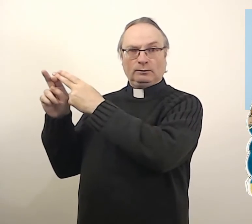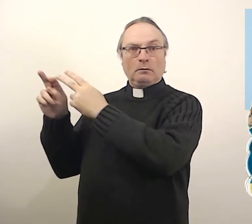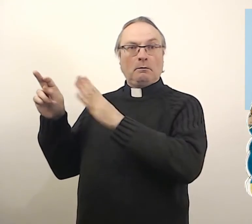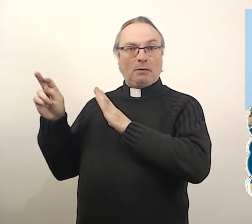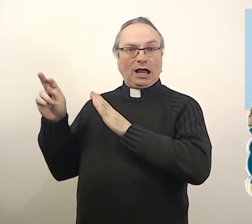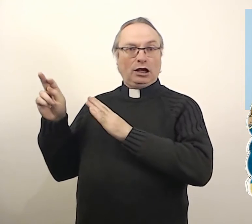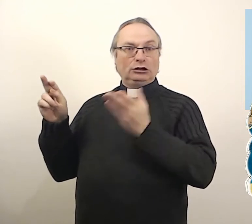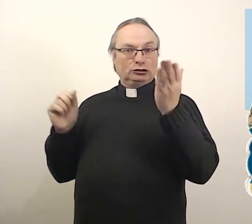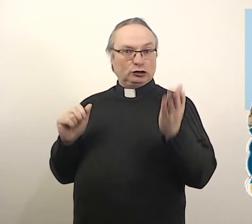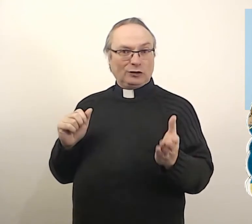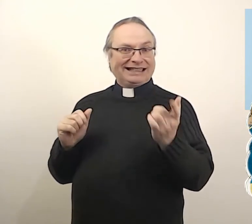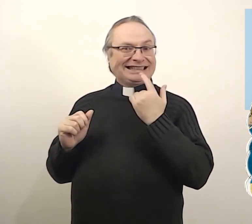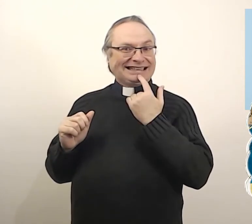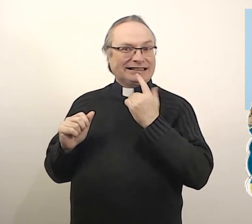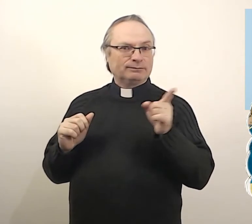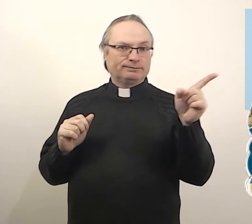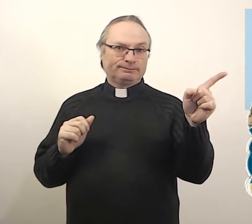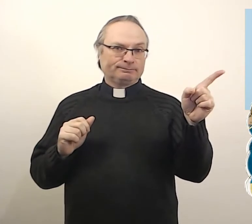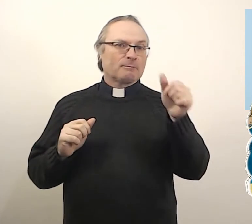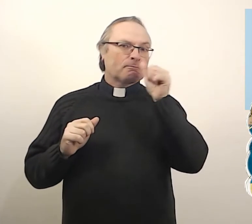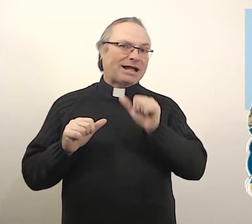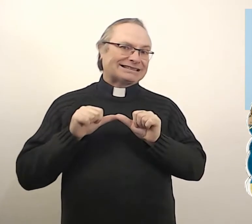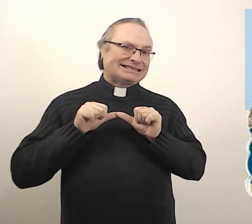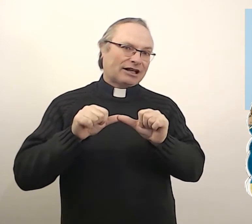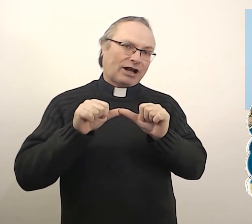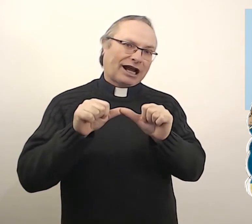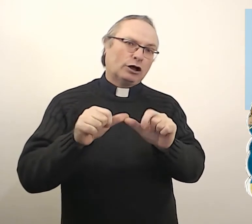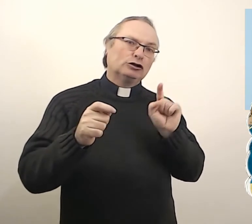mais celui qui persévérera